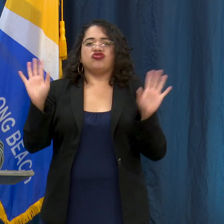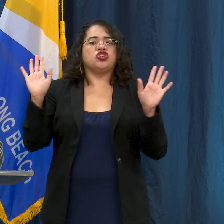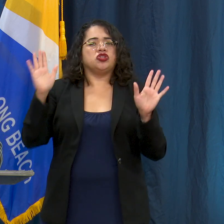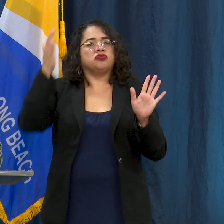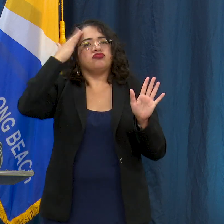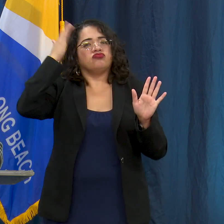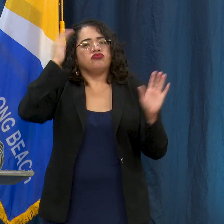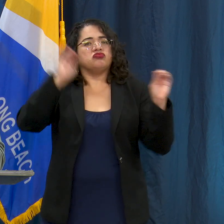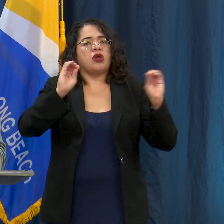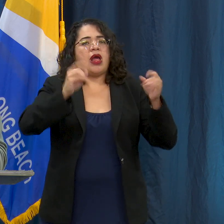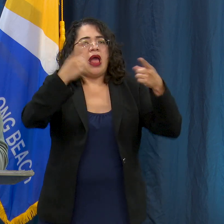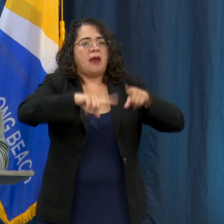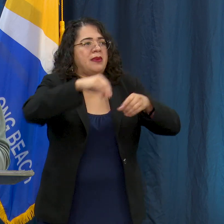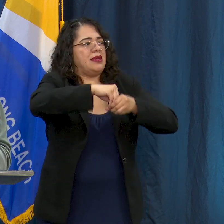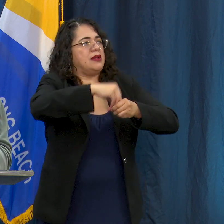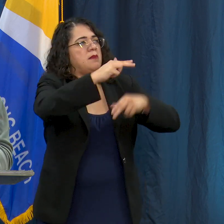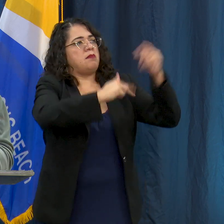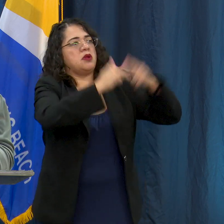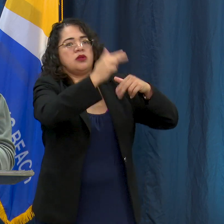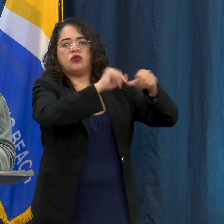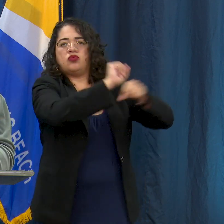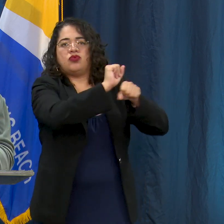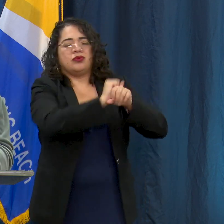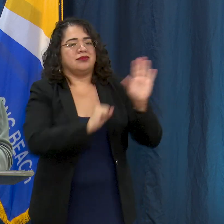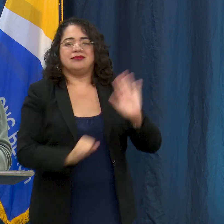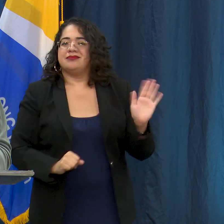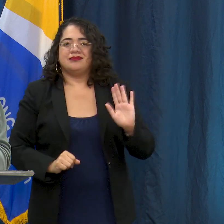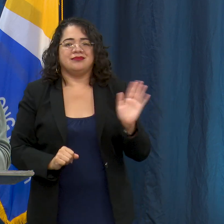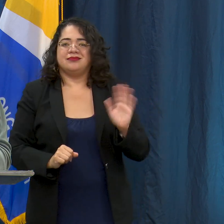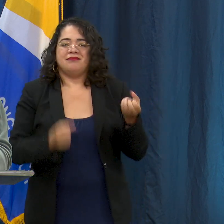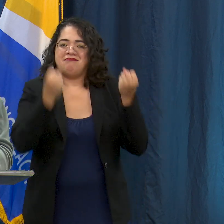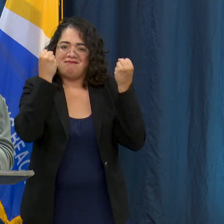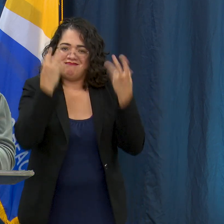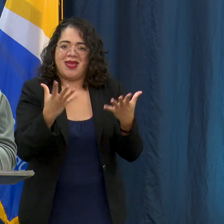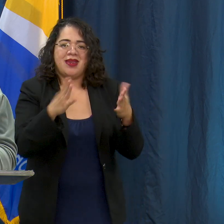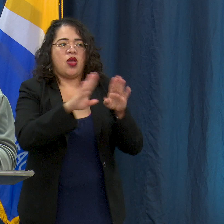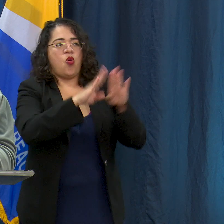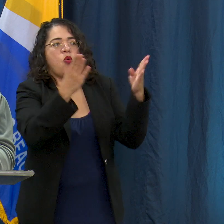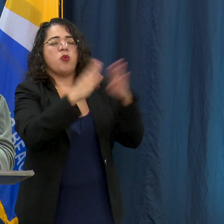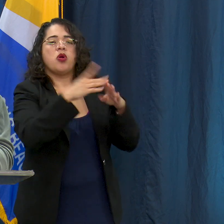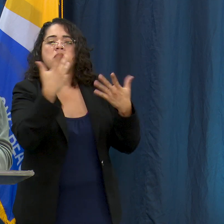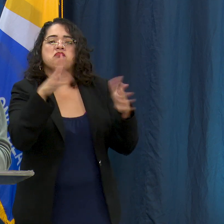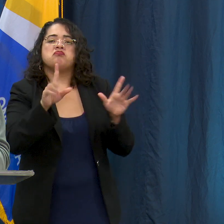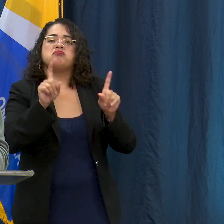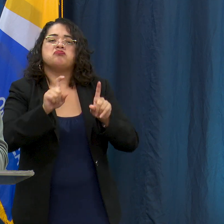empleados de las compañías que estan rehab rien doe es a pedi la sus